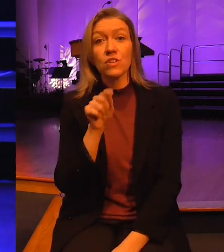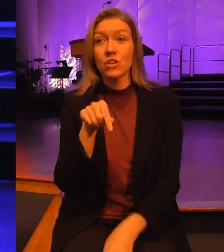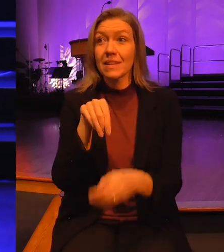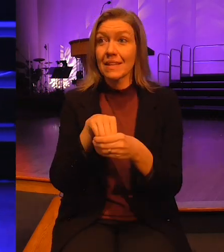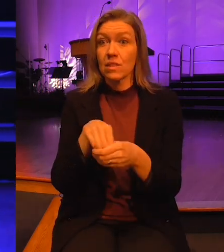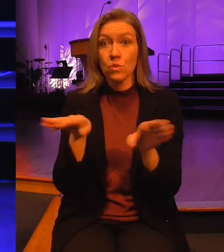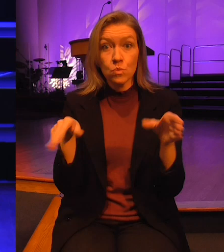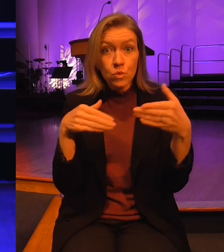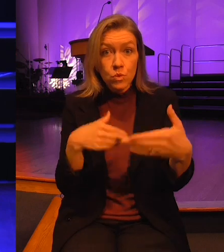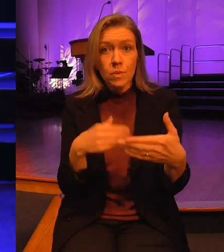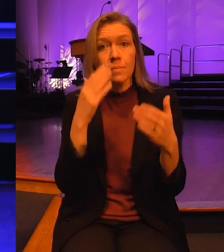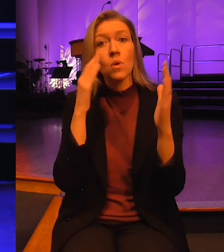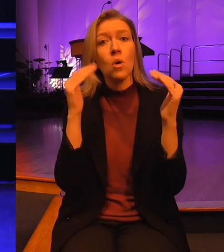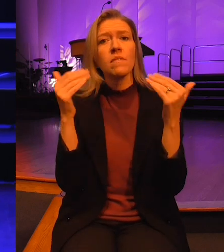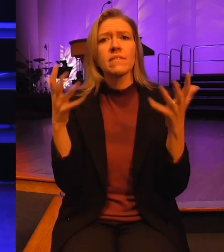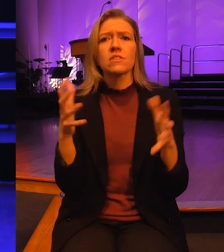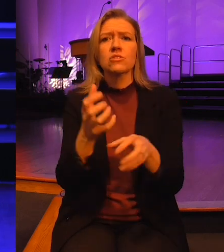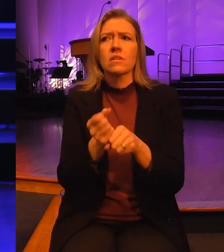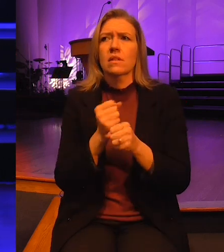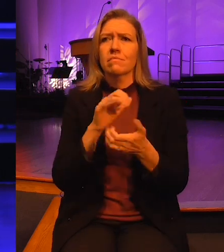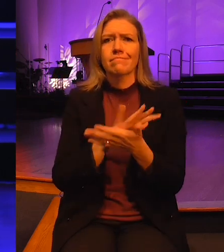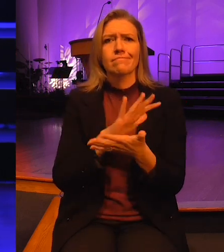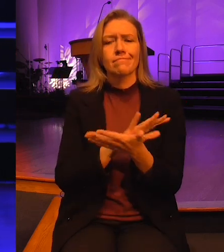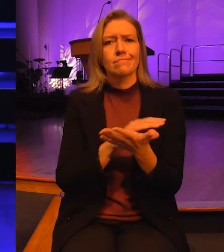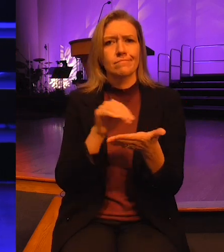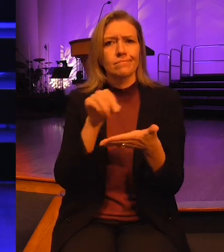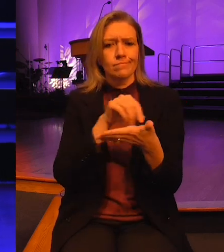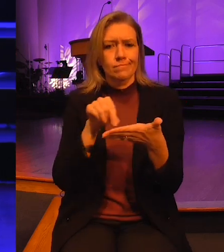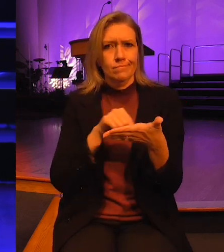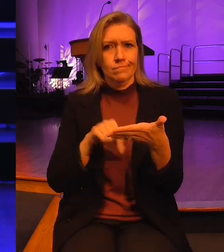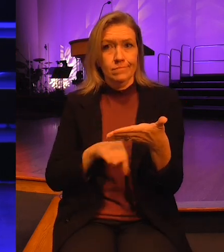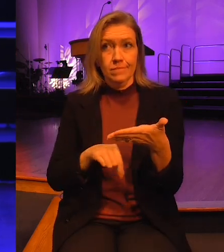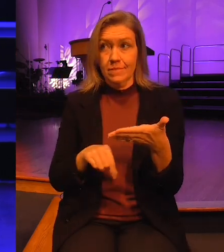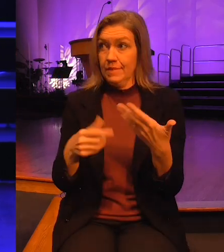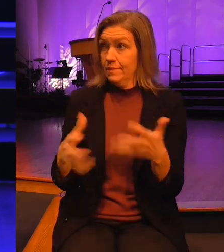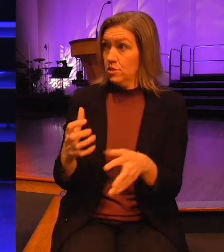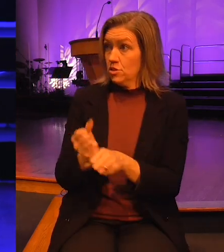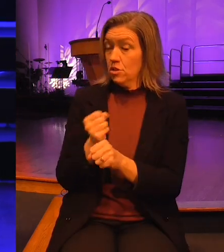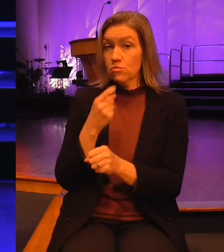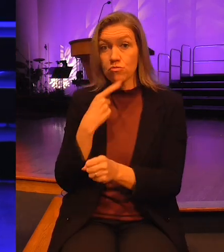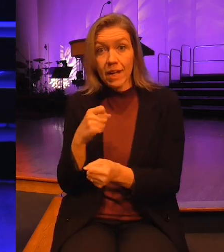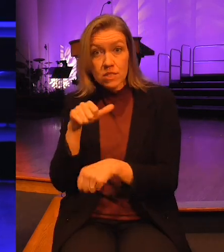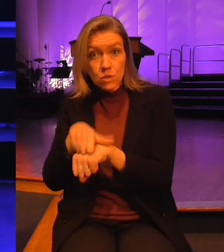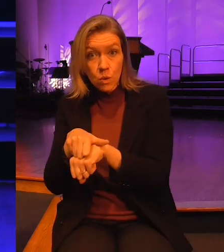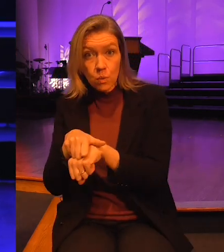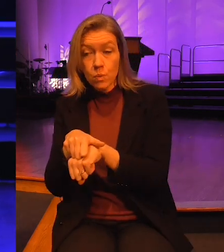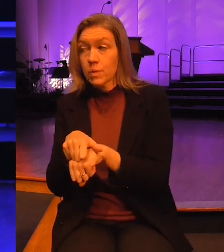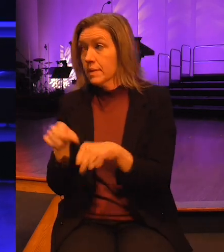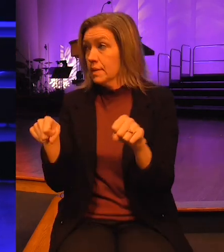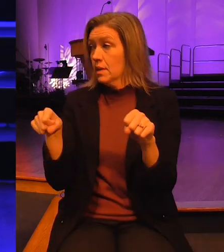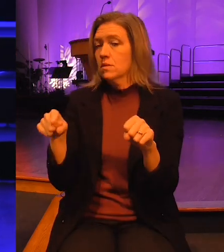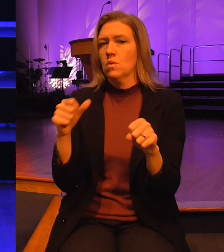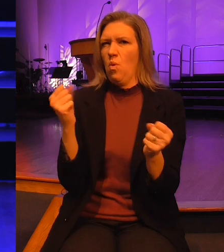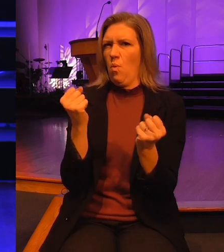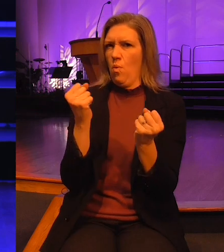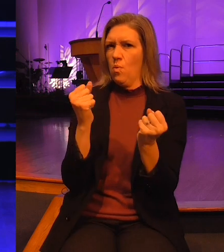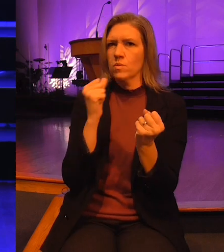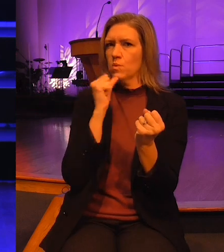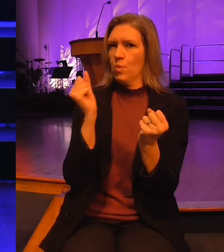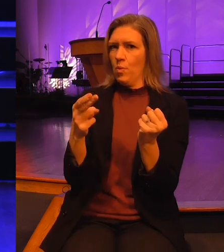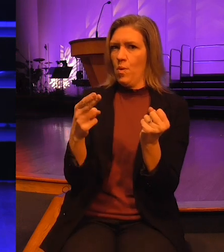hoja de trabajo, ¿todos recibieron una hoja de trabajo, obtuviste un rojo? piedra, está bien, no la arrojes todavía, si